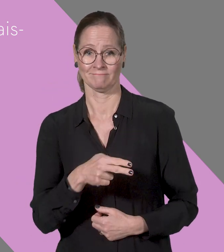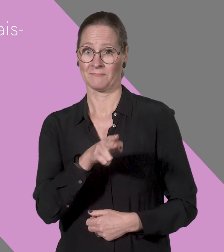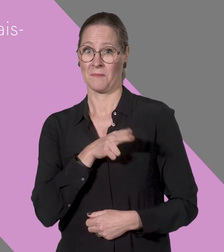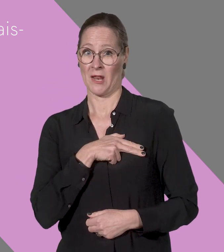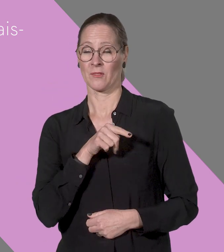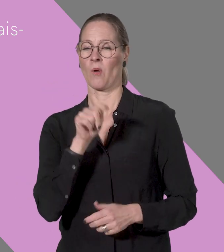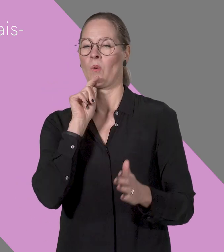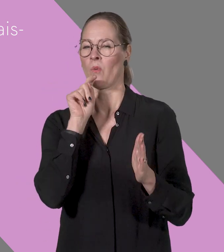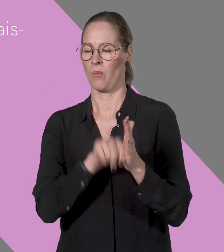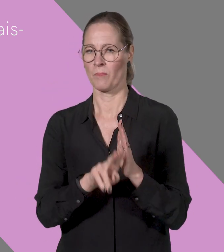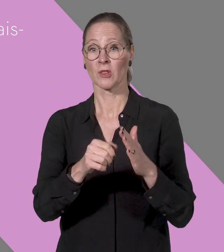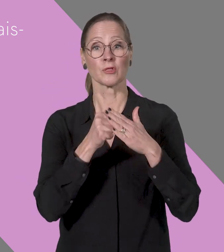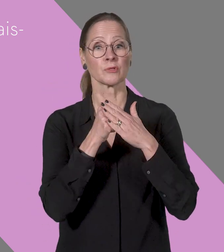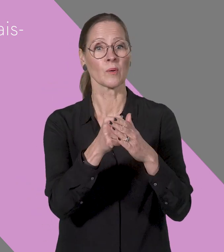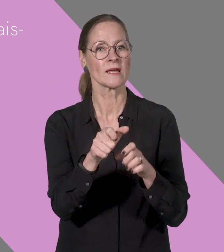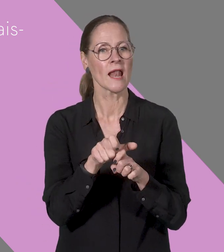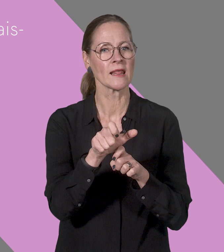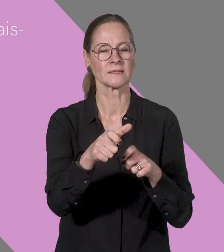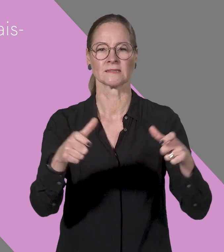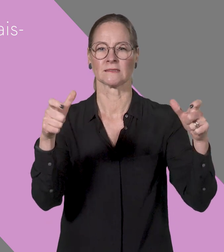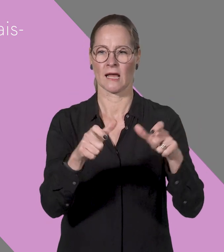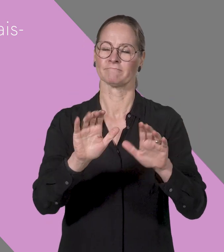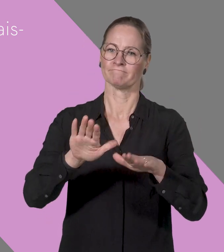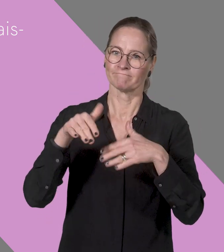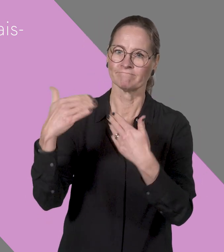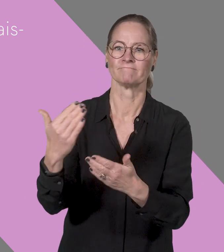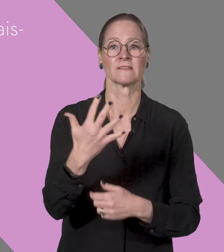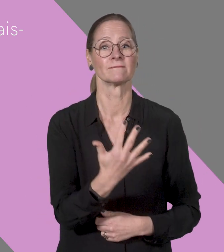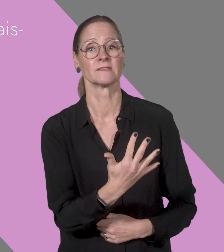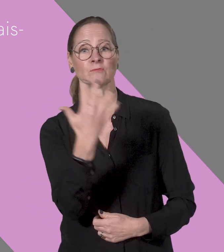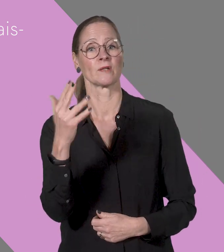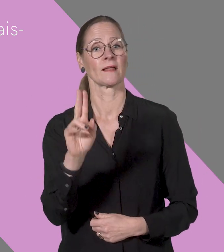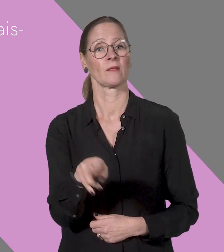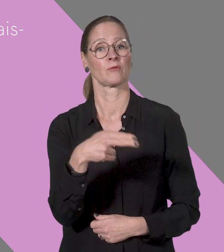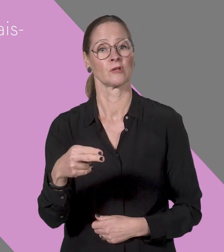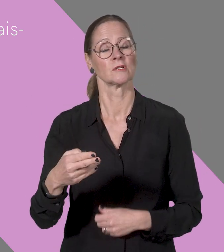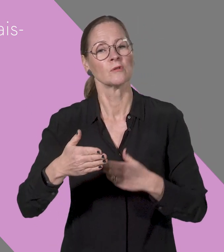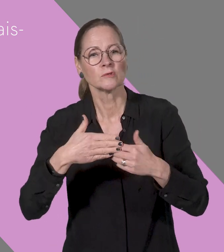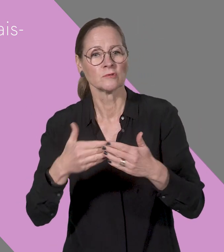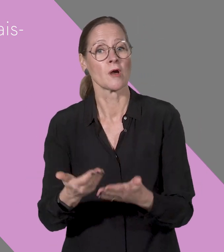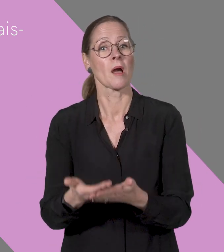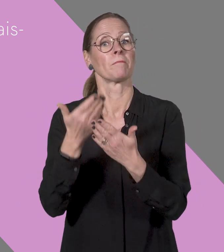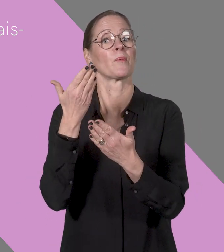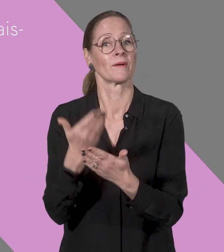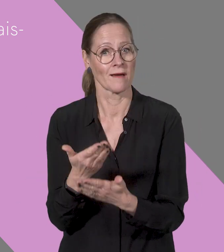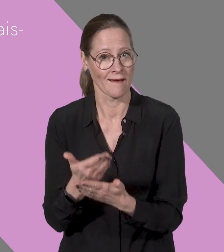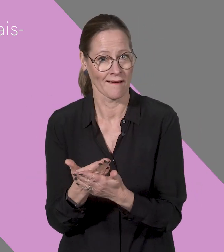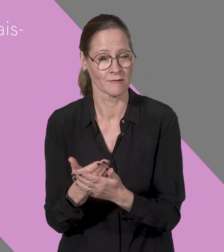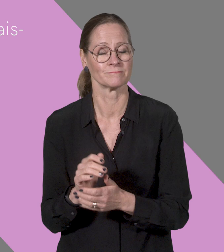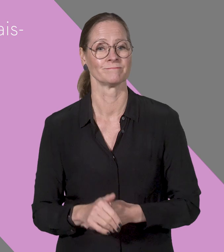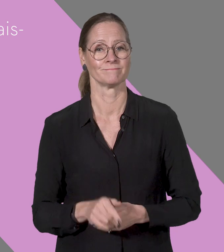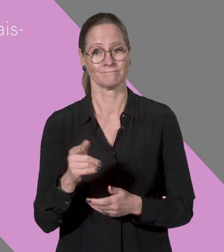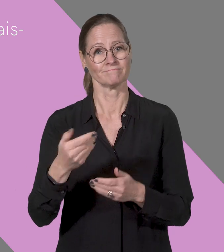Palkintoon kuuluu Tukilinja-säätiön lahjoittama 5000 euron työskentelyapuraha, -